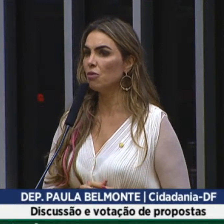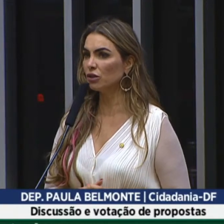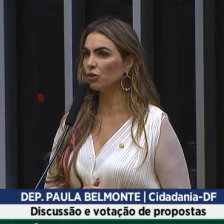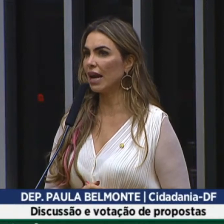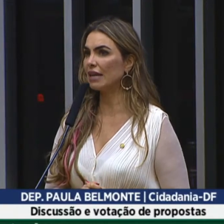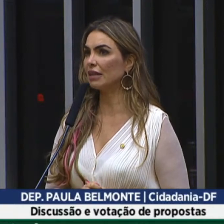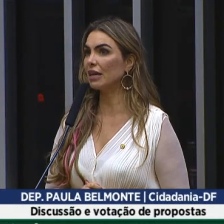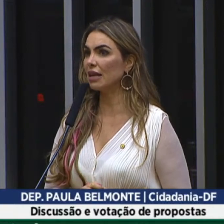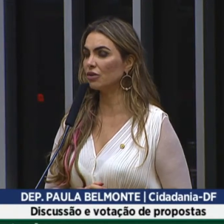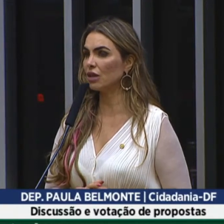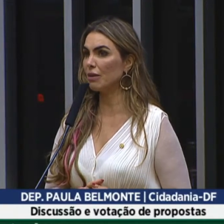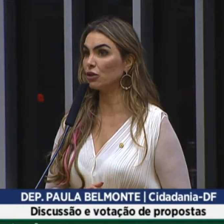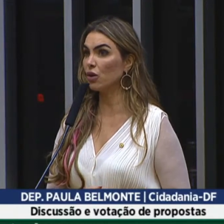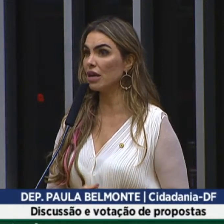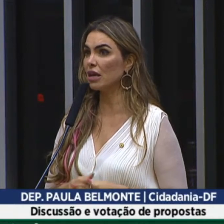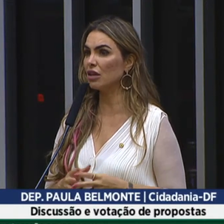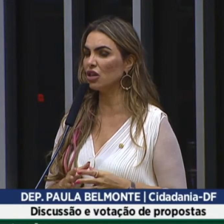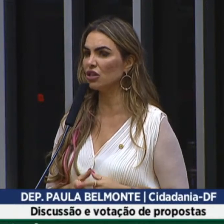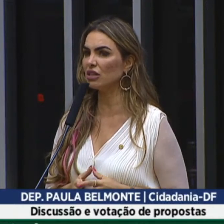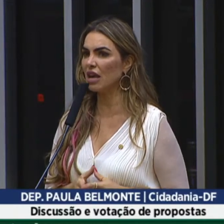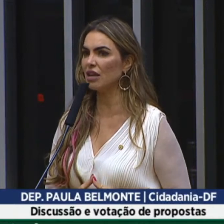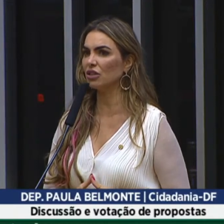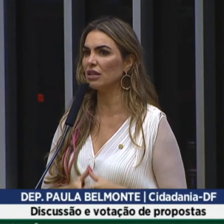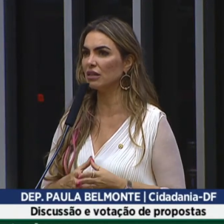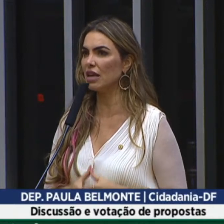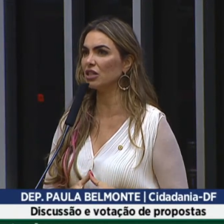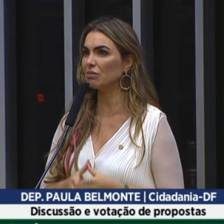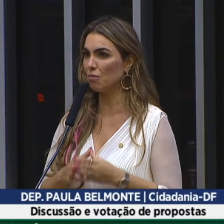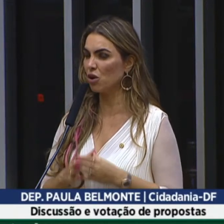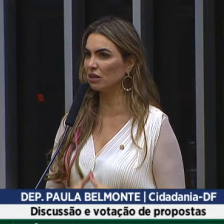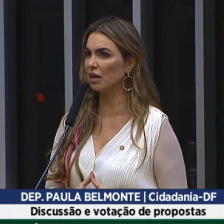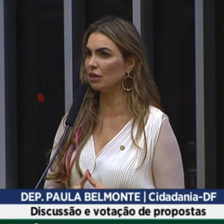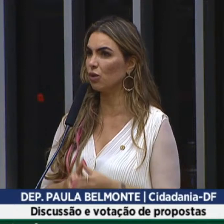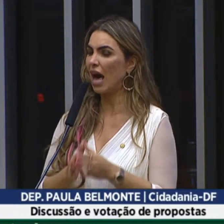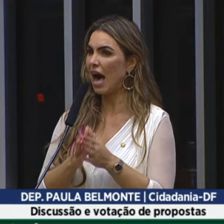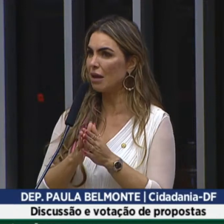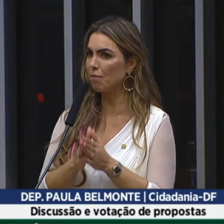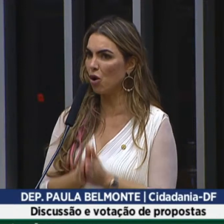MUITO GRATA. QUE DEUS NOS ABENÇOE E A GENTE ESTEJA MOSTRANDO A IMPORTÂNCIA DESSE PARLAMENTO PARA QUE A GENTE